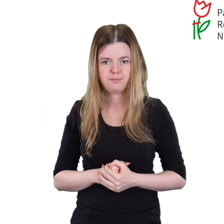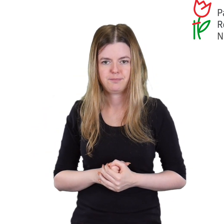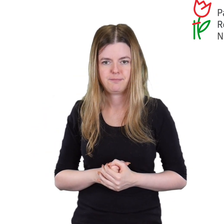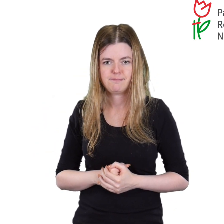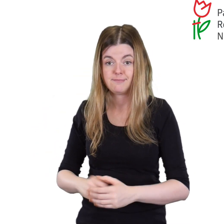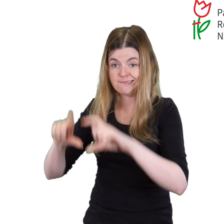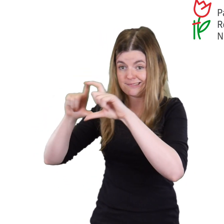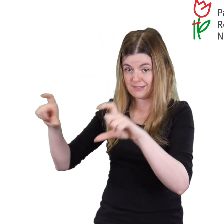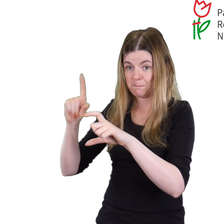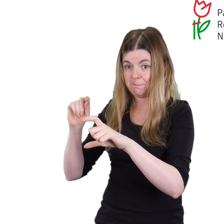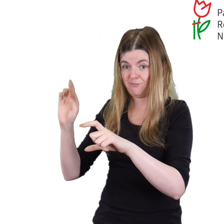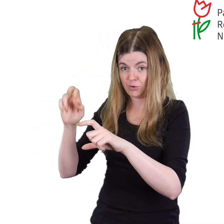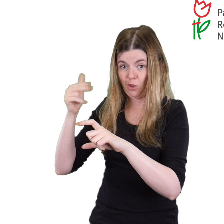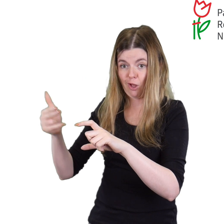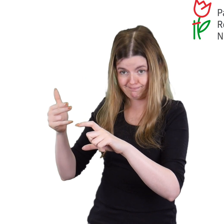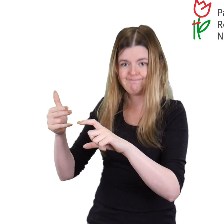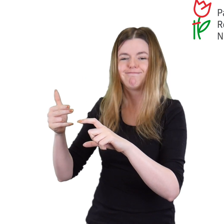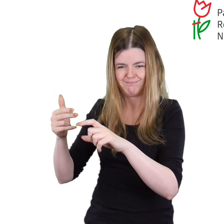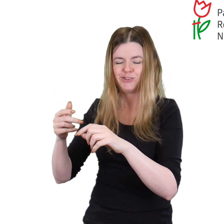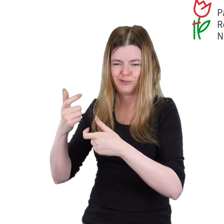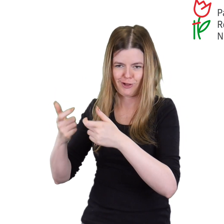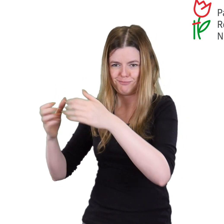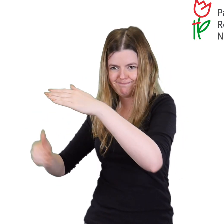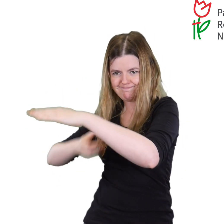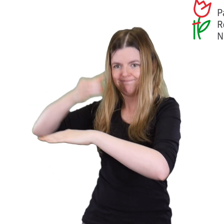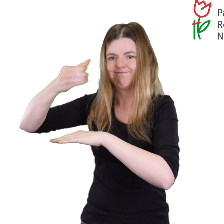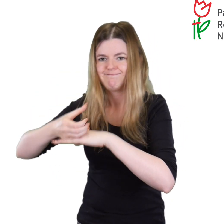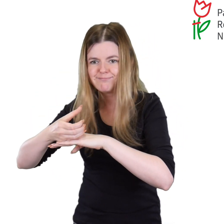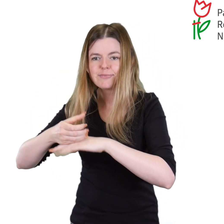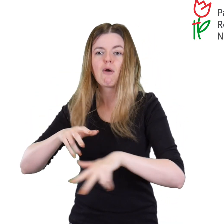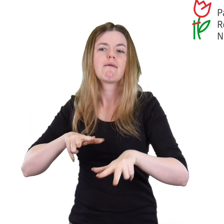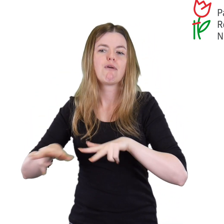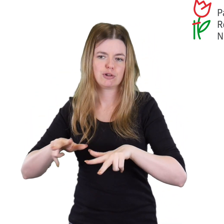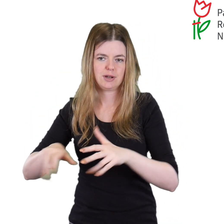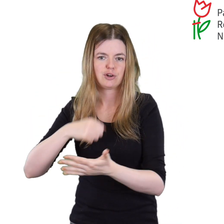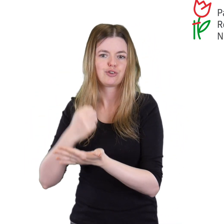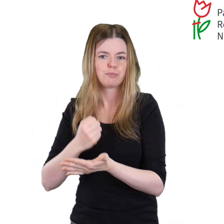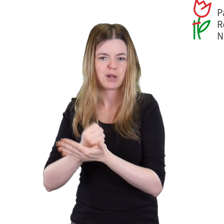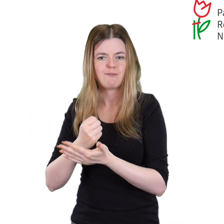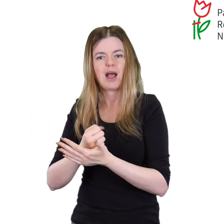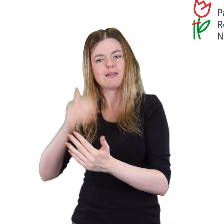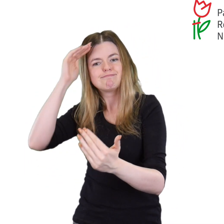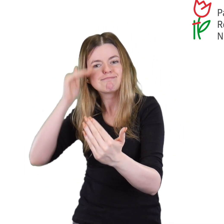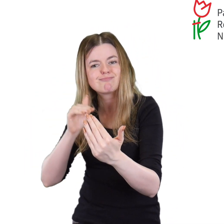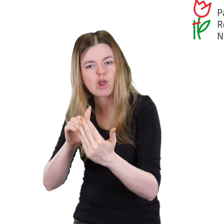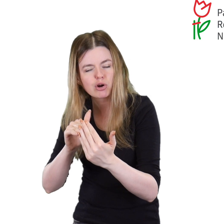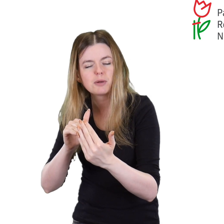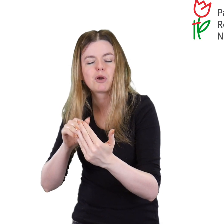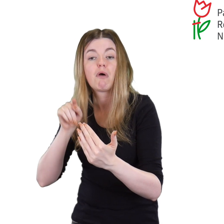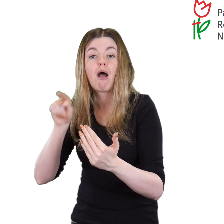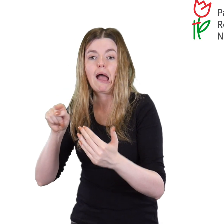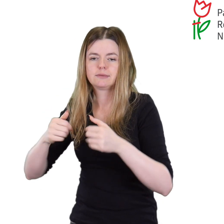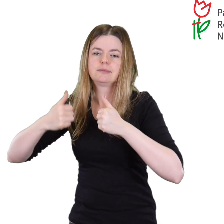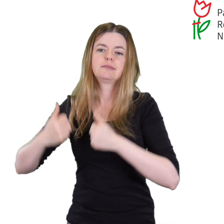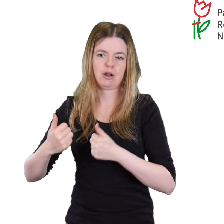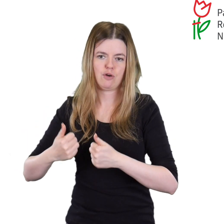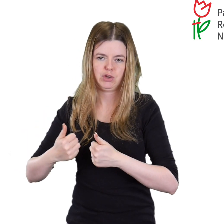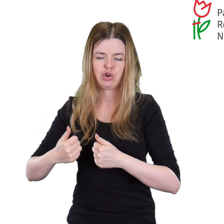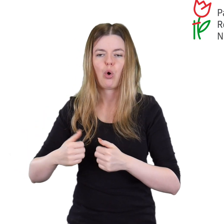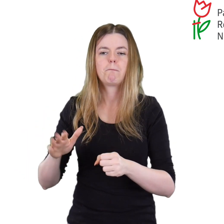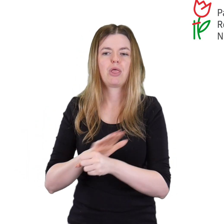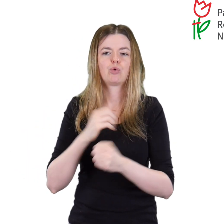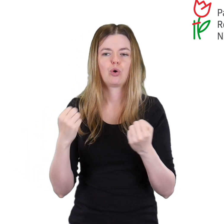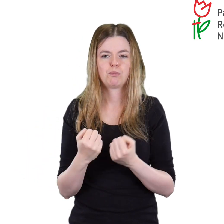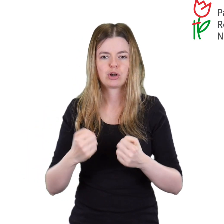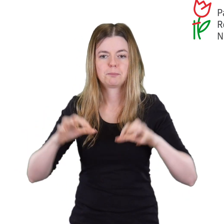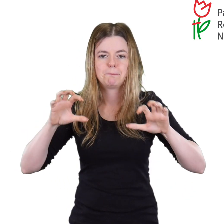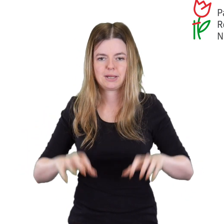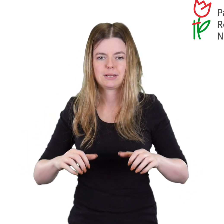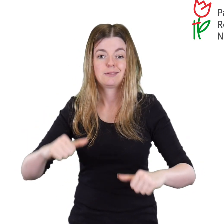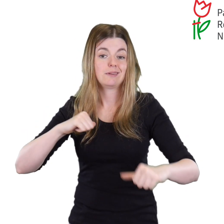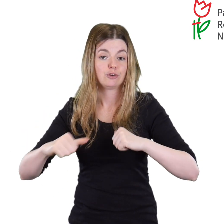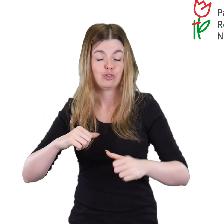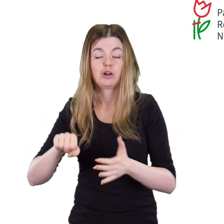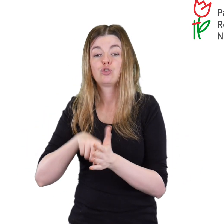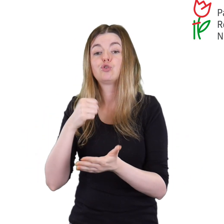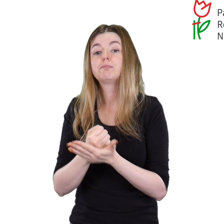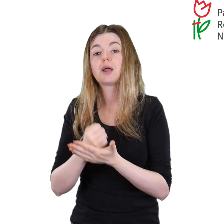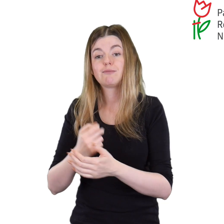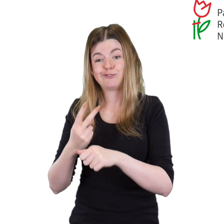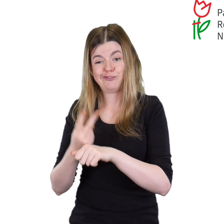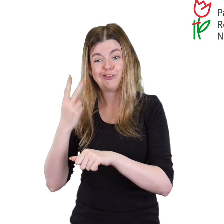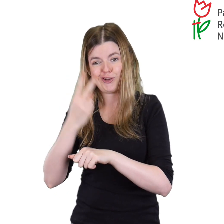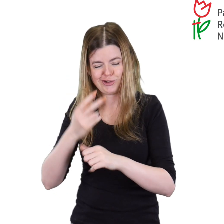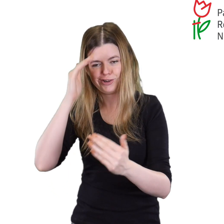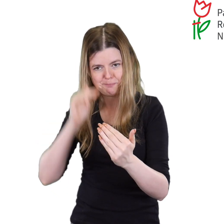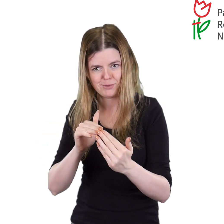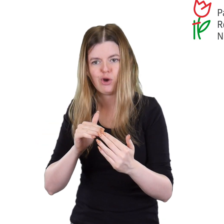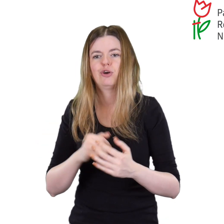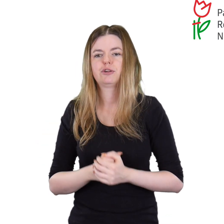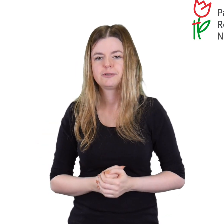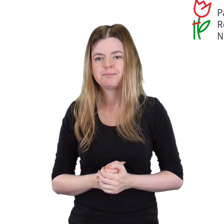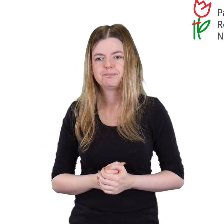W naszej instytucji powołaliśmy koordynatora do spraw dostępności na stanowisku Pełnomocnika Prezesa Zarządu ds. Dostępności.